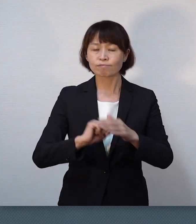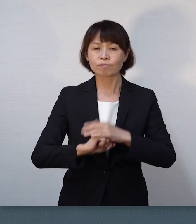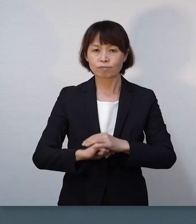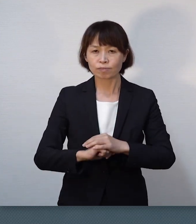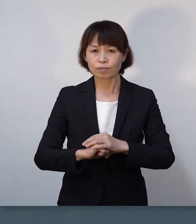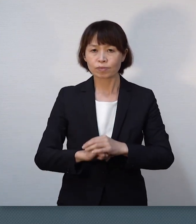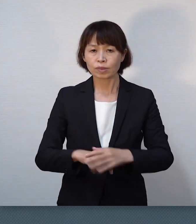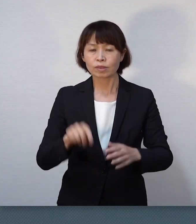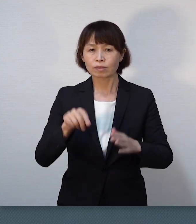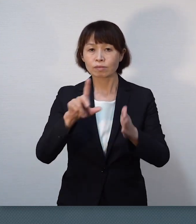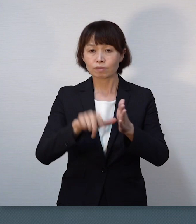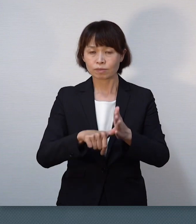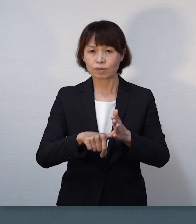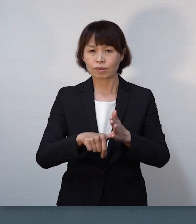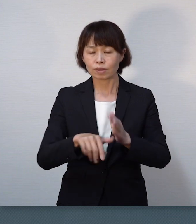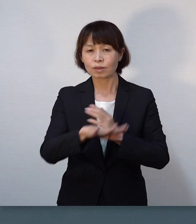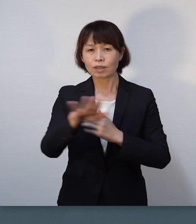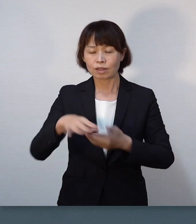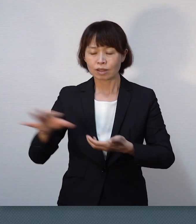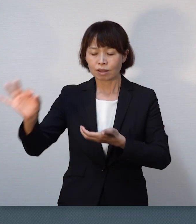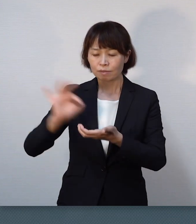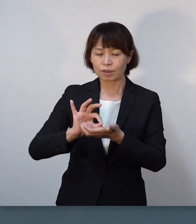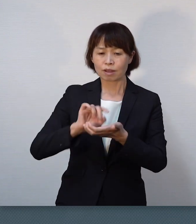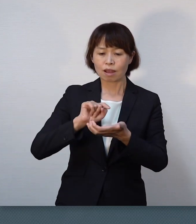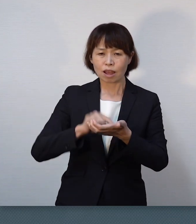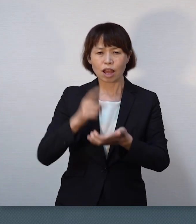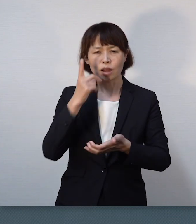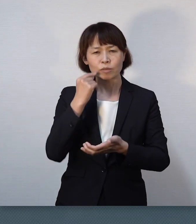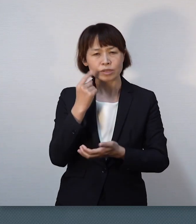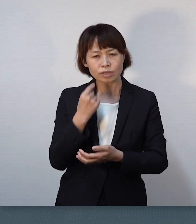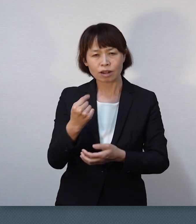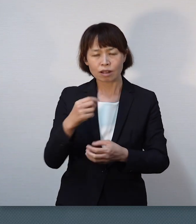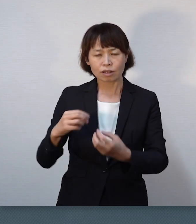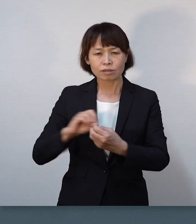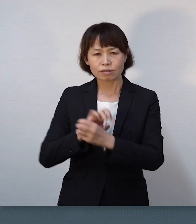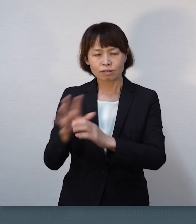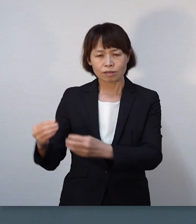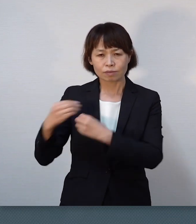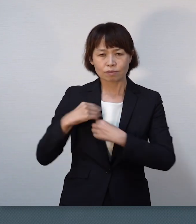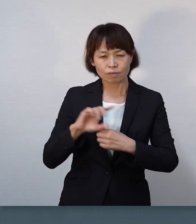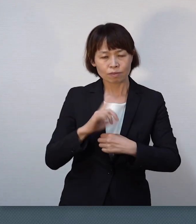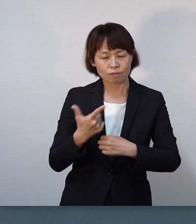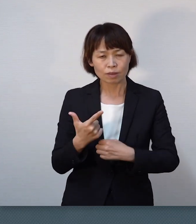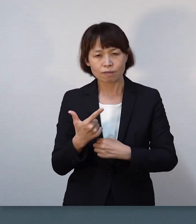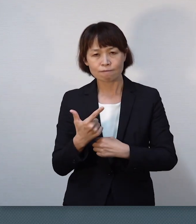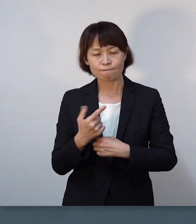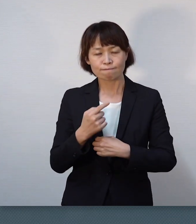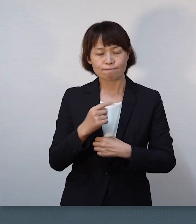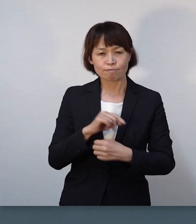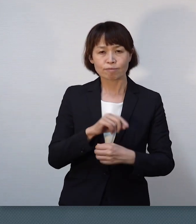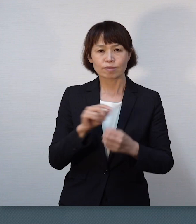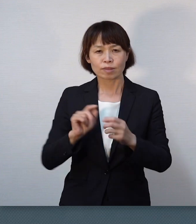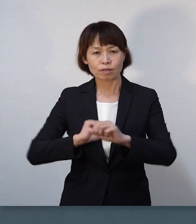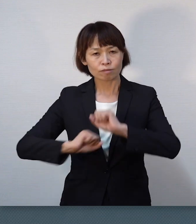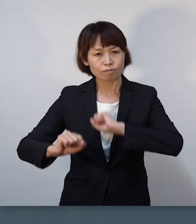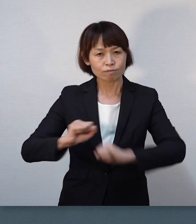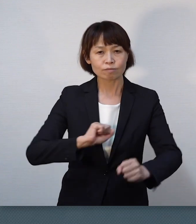そうしたらば、皆さん、もしかしたら自分が 濃厚接触者になっているかもしれない といったことで、対応することが可能となります